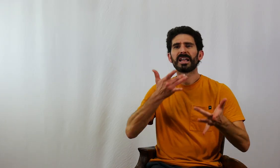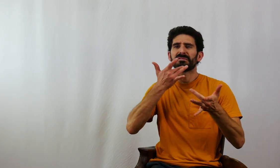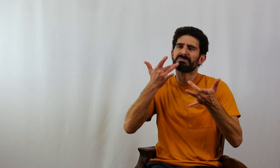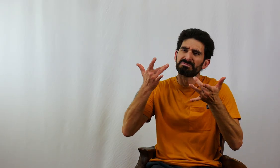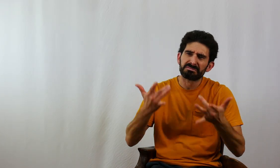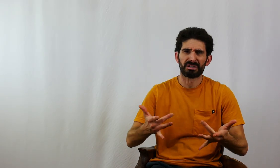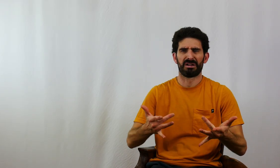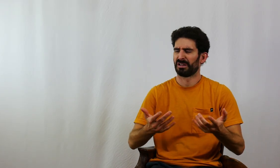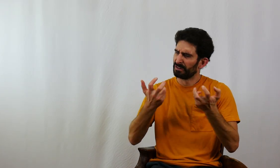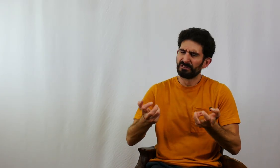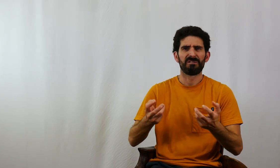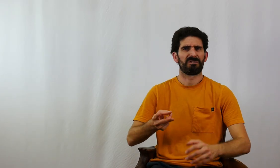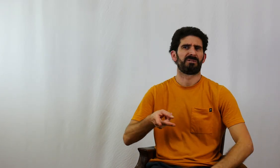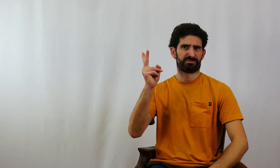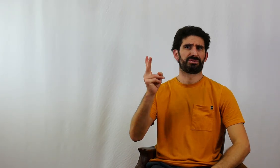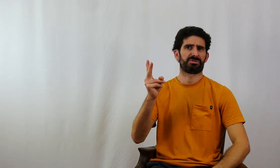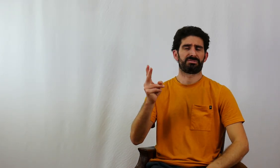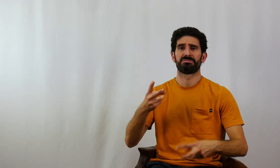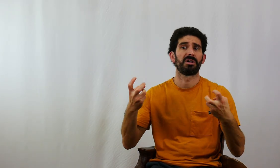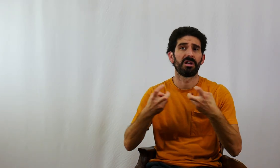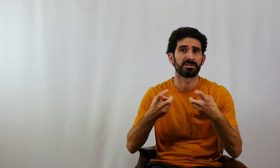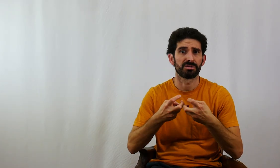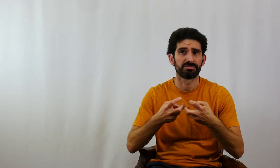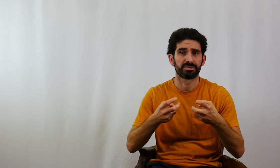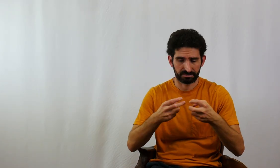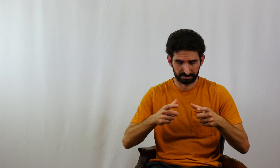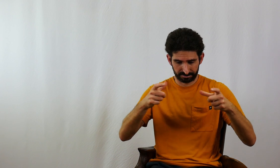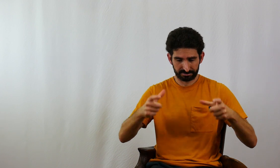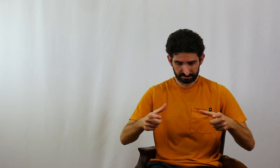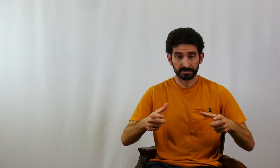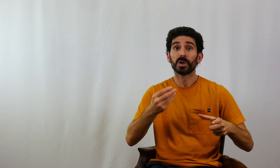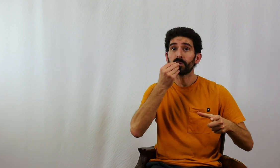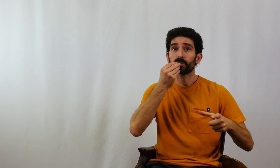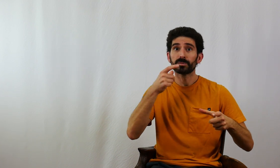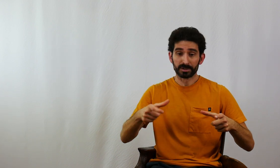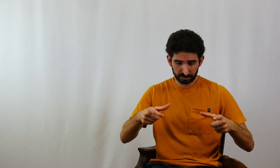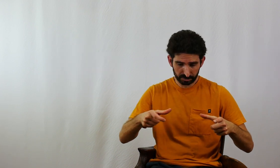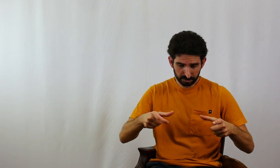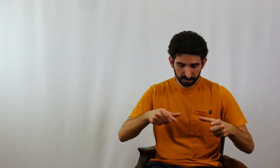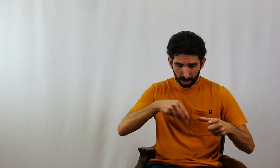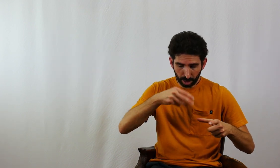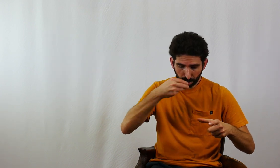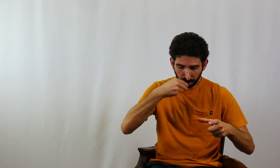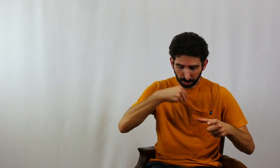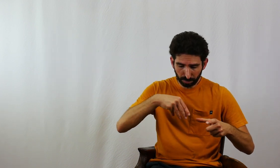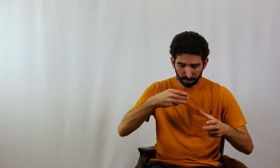Être déçu, vouloir plus. Par exemple, je mange dans mon assiette